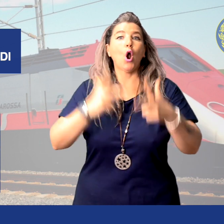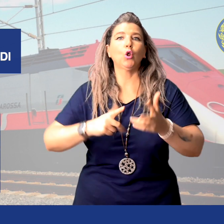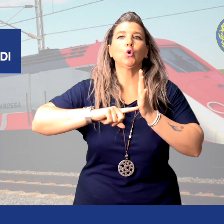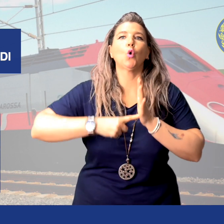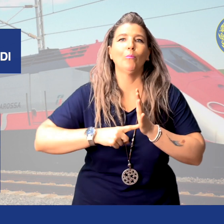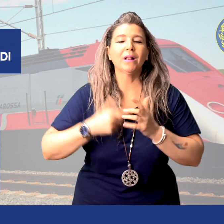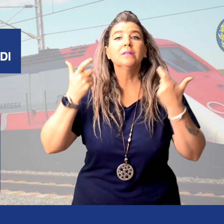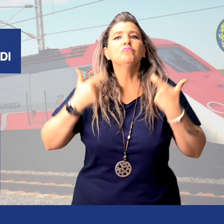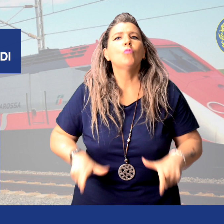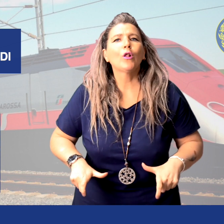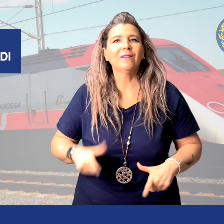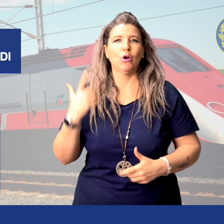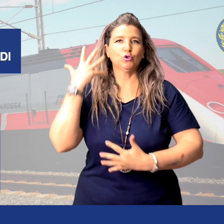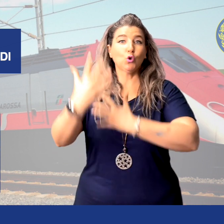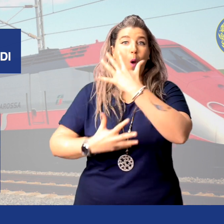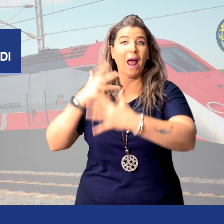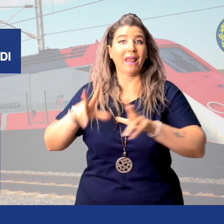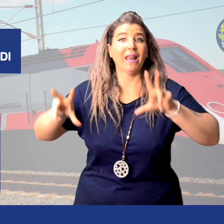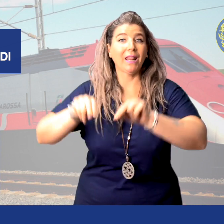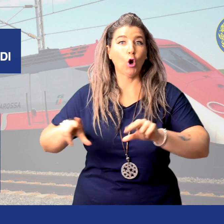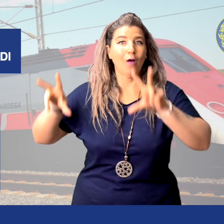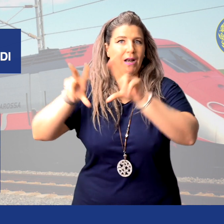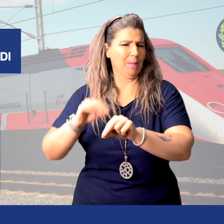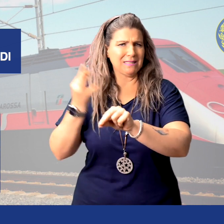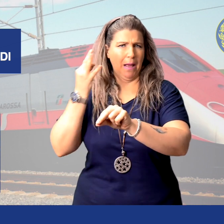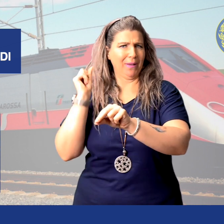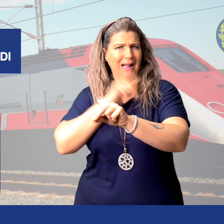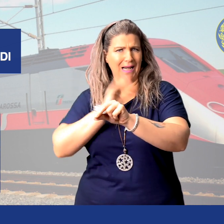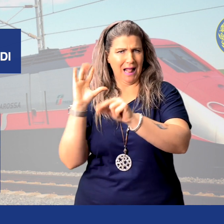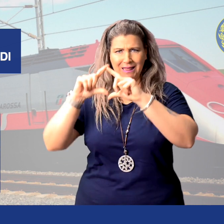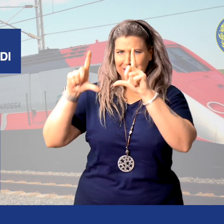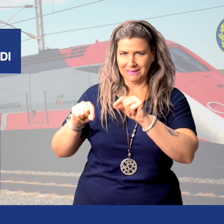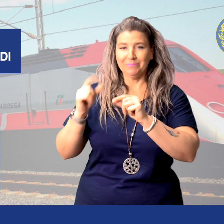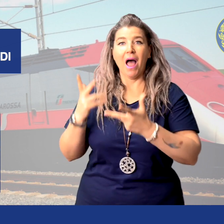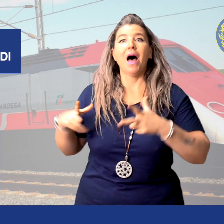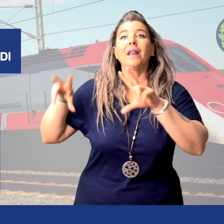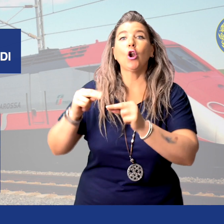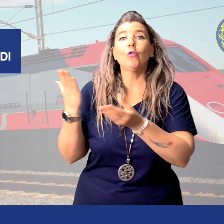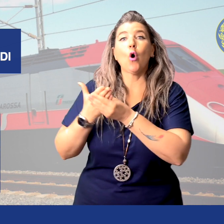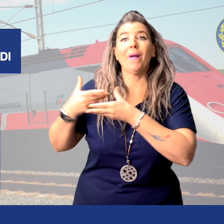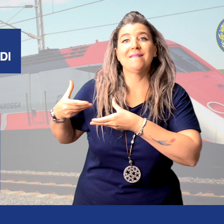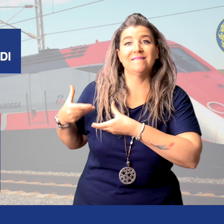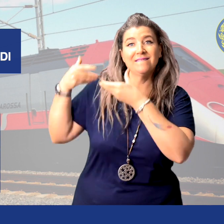e portare i seguenti documenti: per il rinnovo di ogni 5 anni sempre gratis